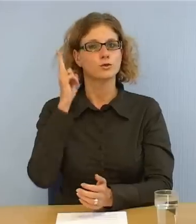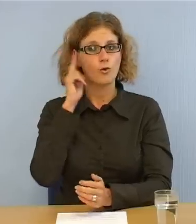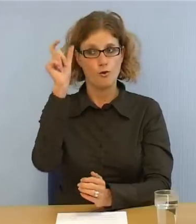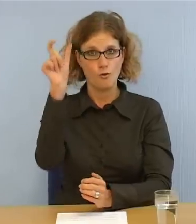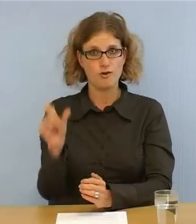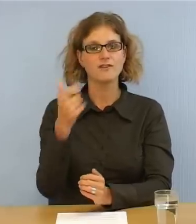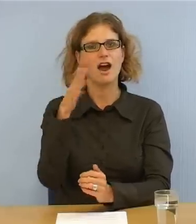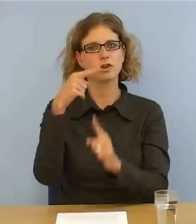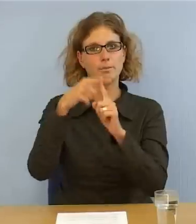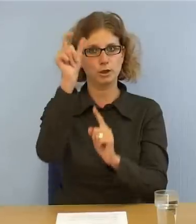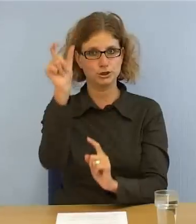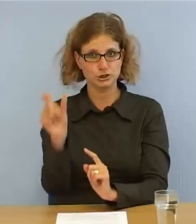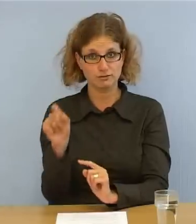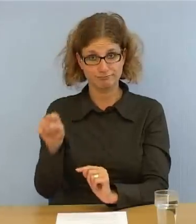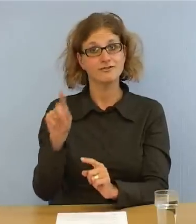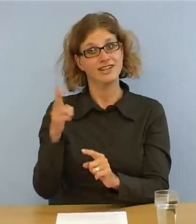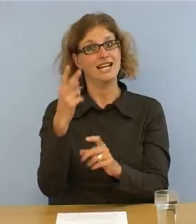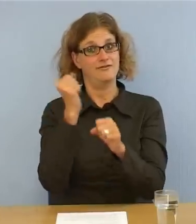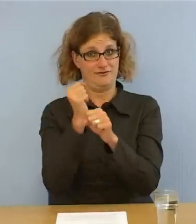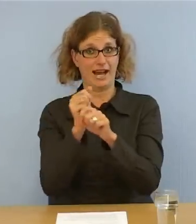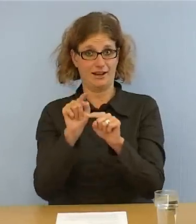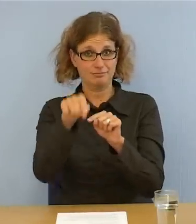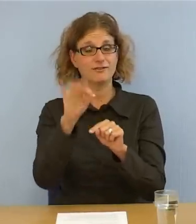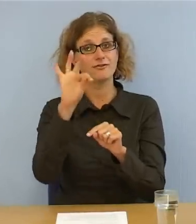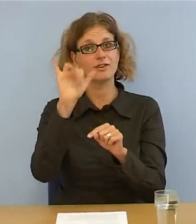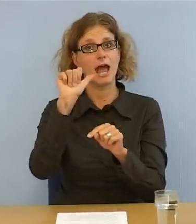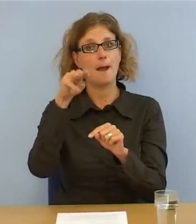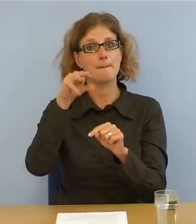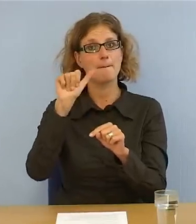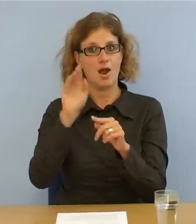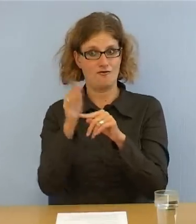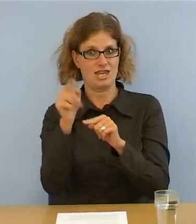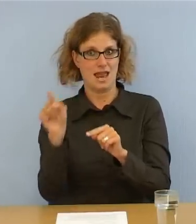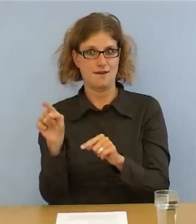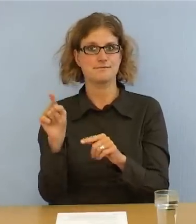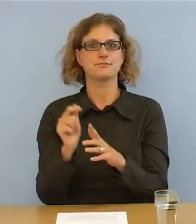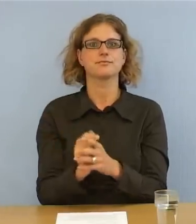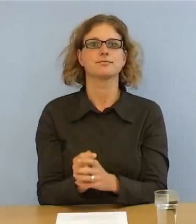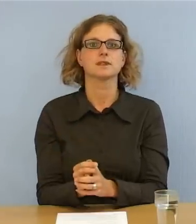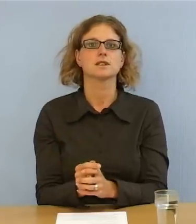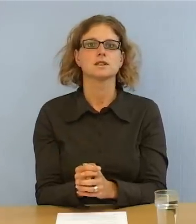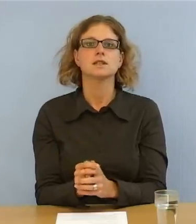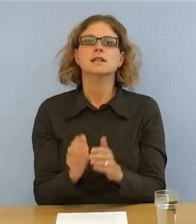Dove 50-plusser weer aan het werk via FAMA